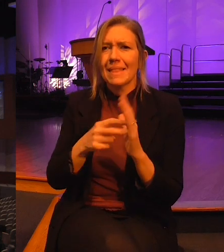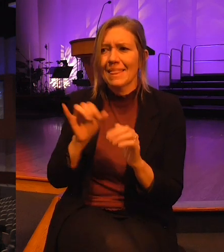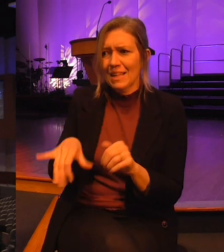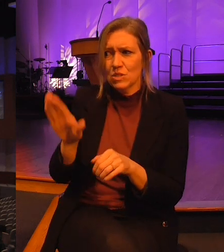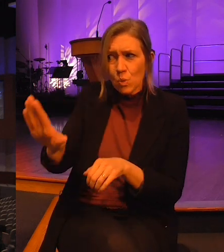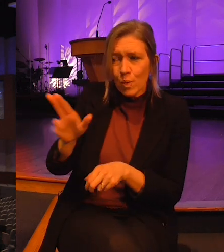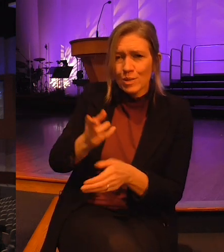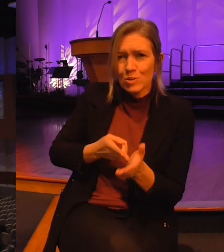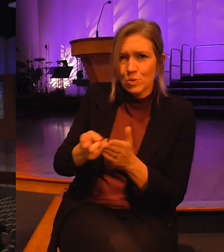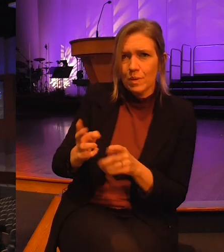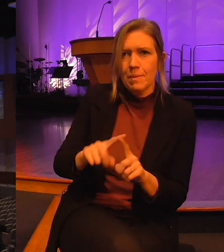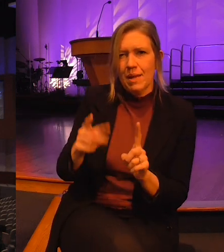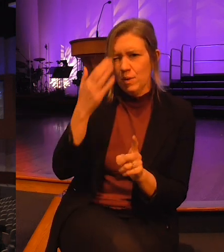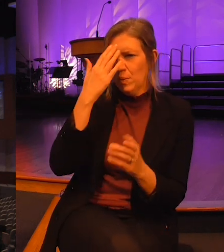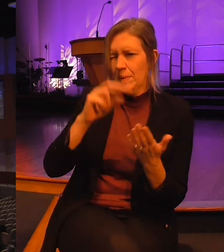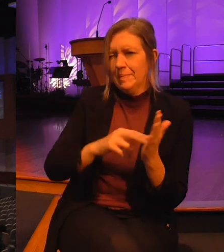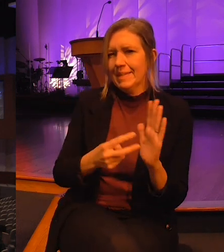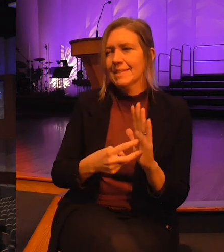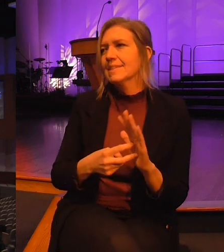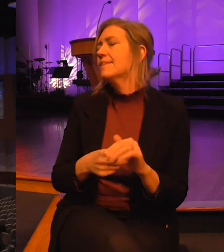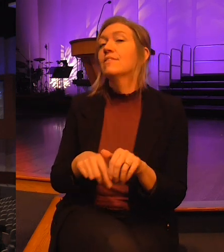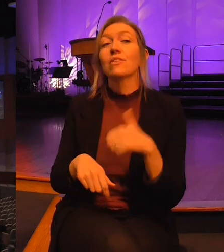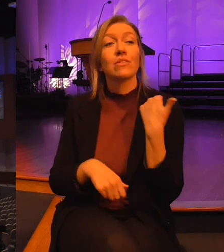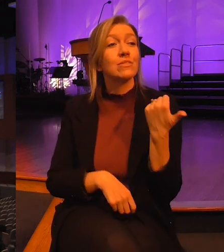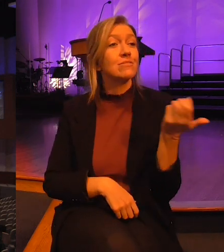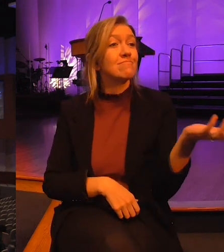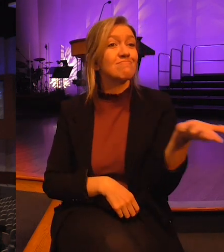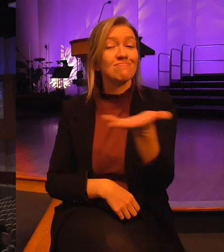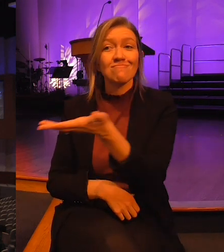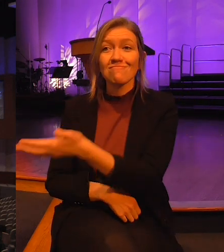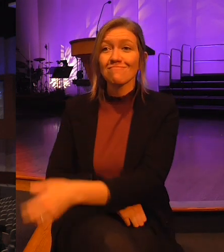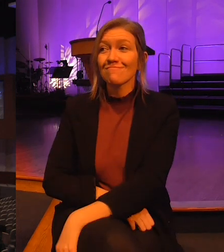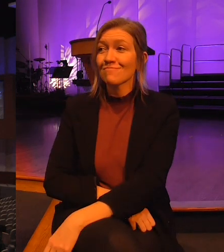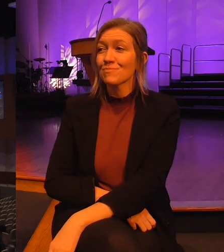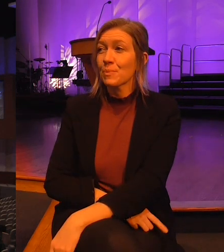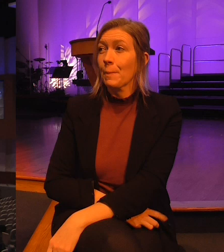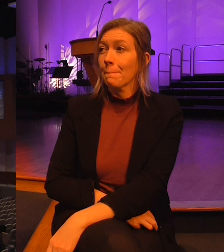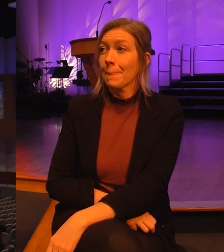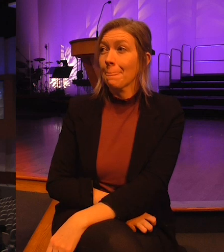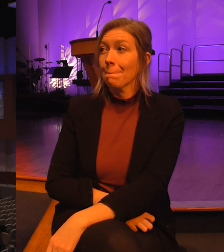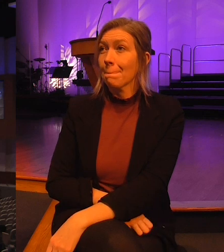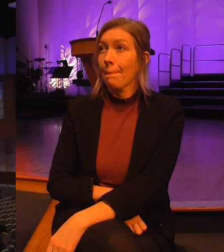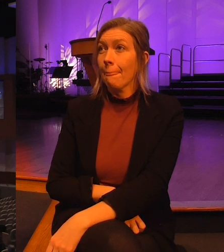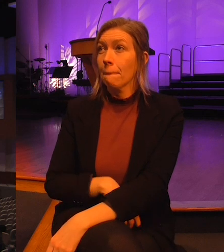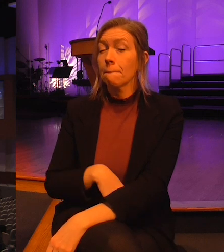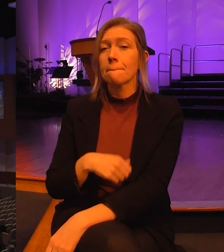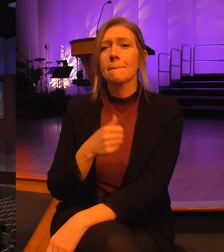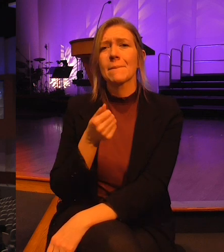otra persona? Está bien, solo un par de pensamientos rápidos y aleatorios de Josh